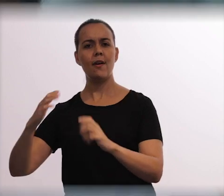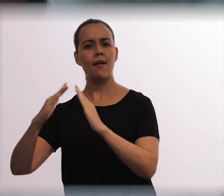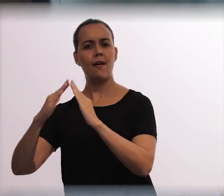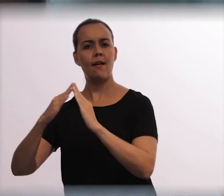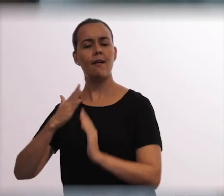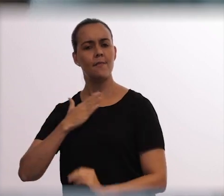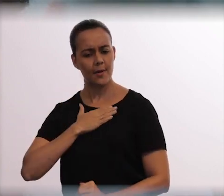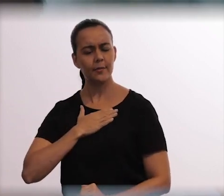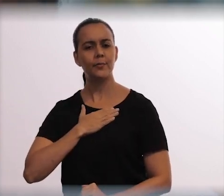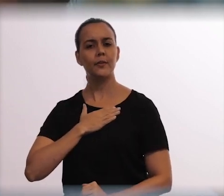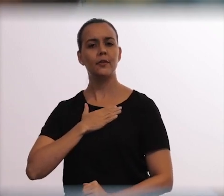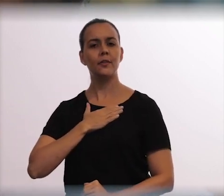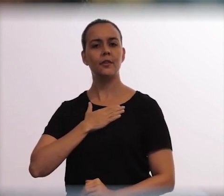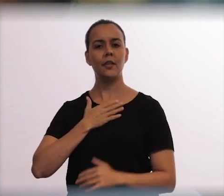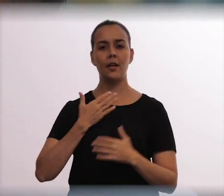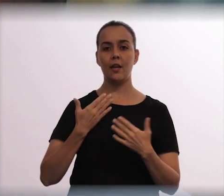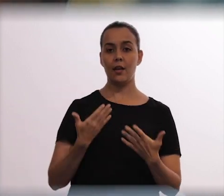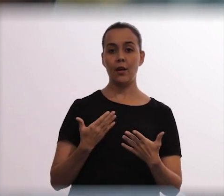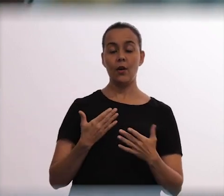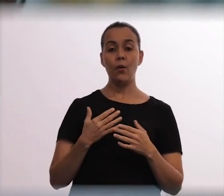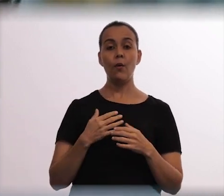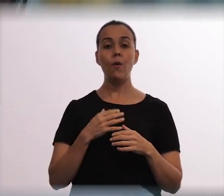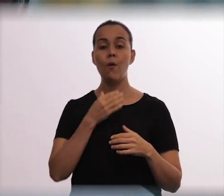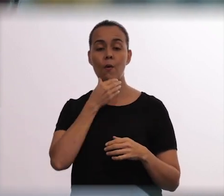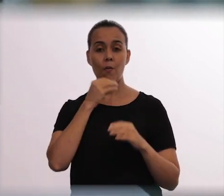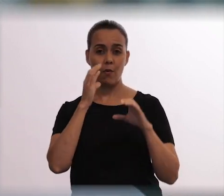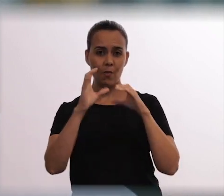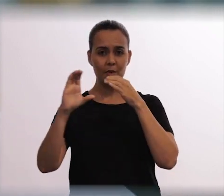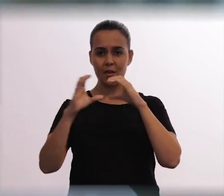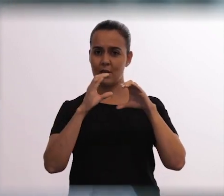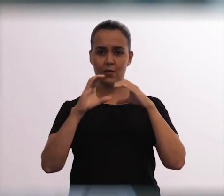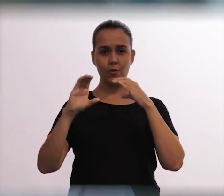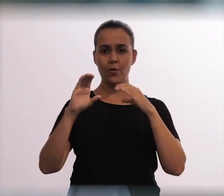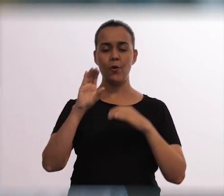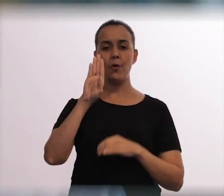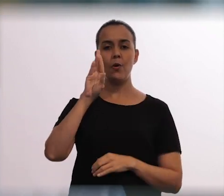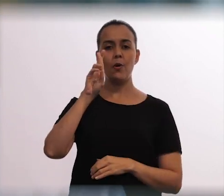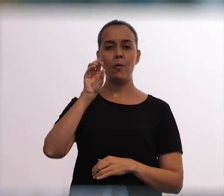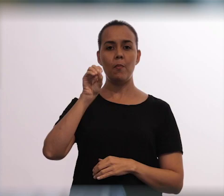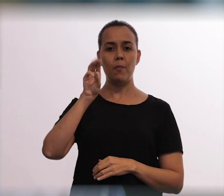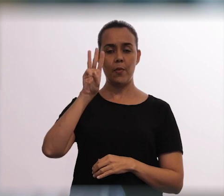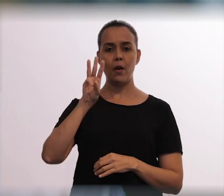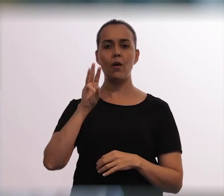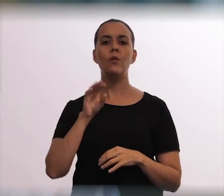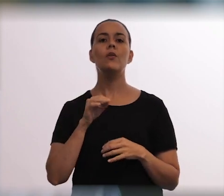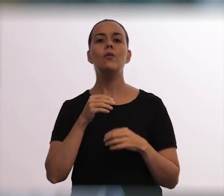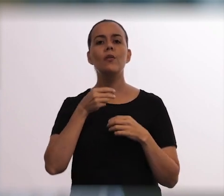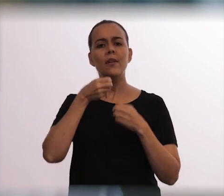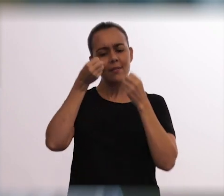O Brown fala isso numa entrevista bem recente, ele fala o seguinte: A molecada de hoje em dia, ela gosta mais de si,